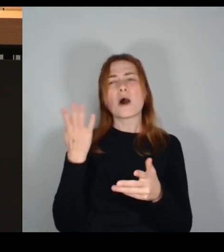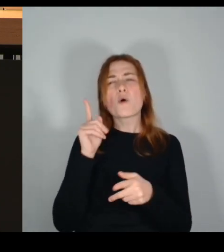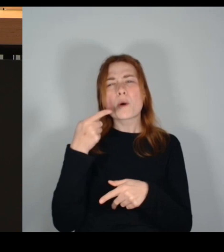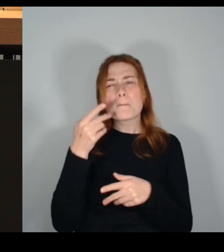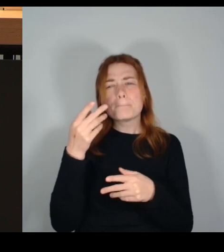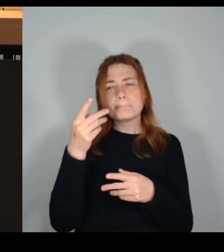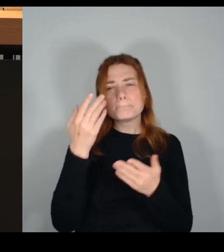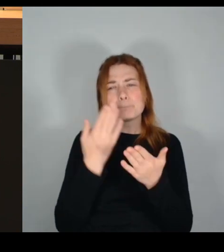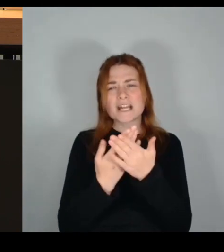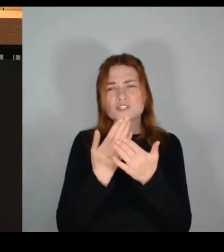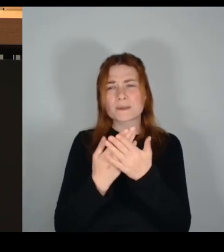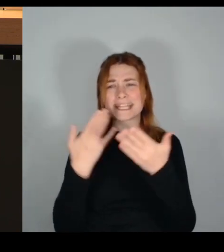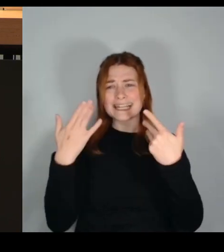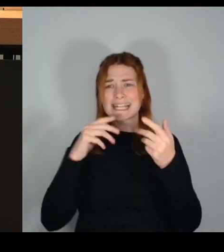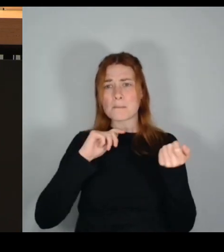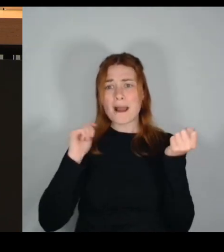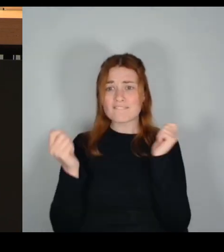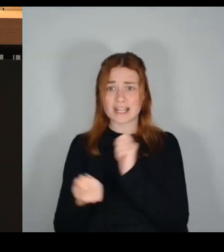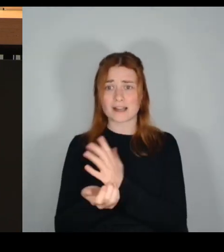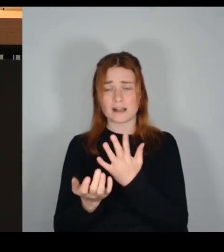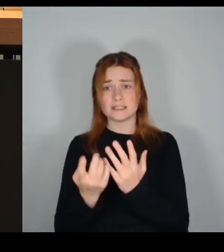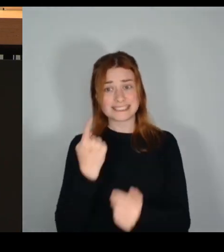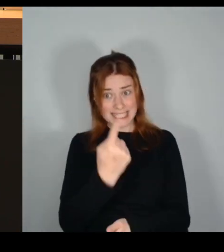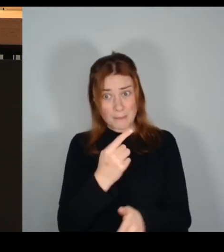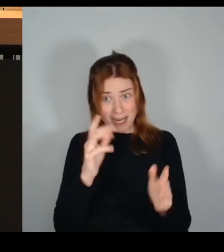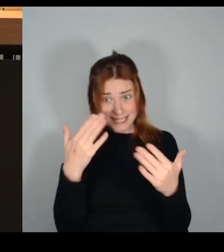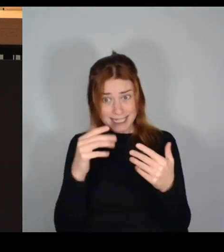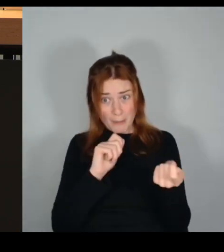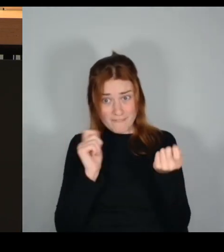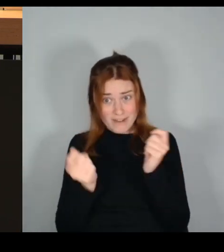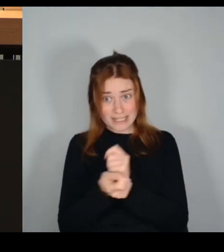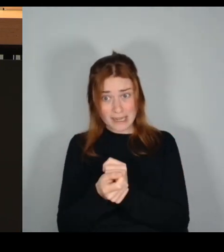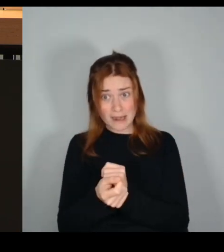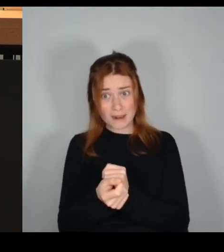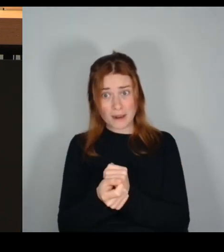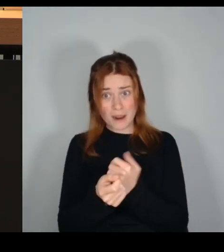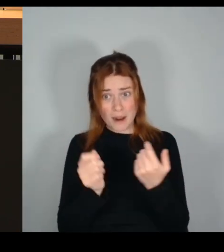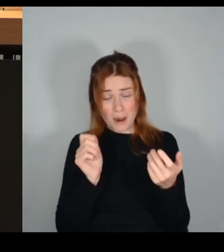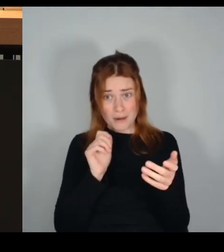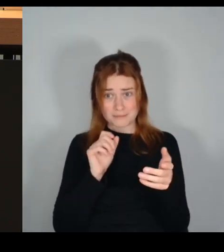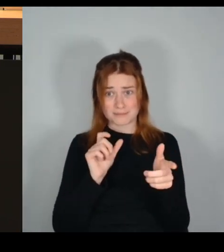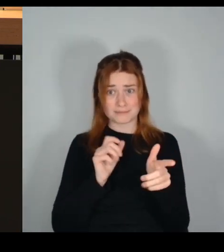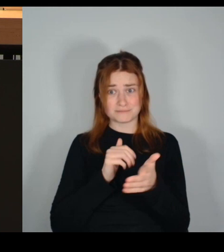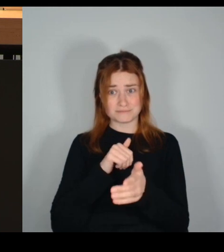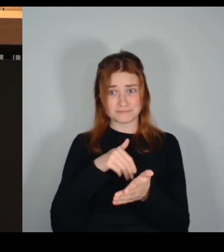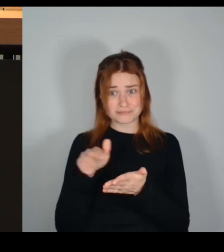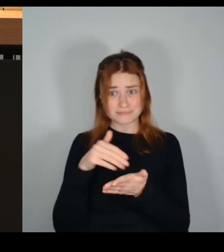Sie verschweigen in Ihren wunderbaren Anträgen natürlich die nicht. Wunderbar sind auch die Gefahren, die verschweigen Sie ständig